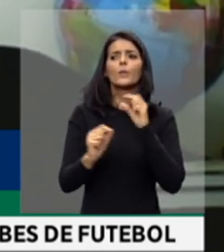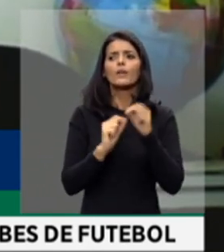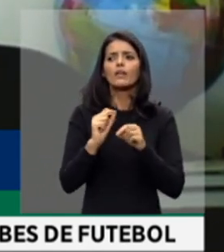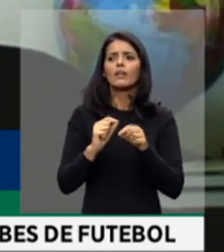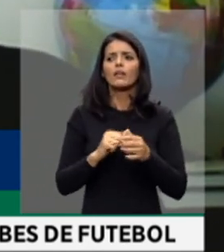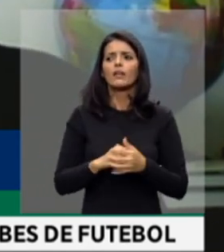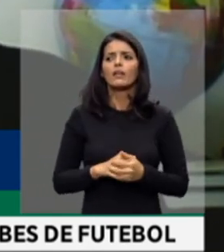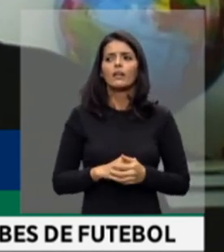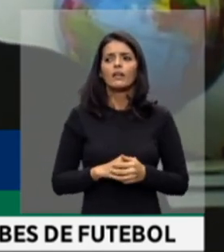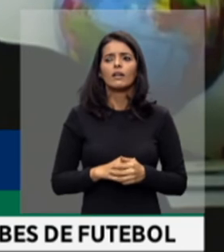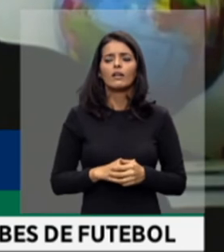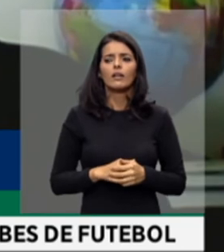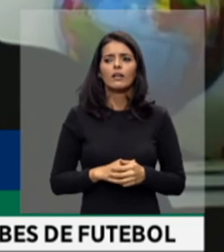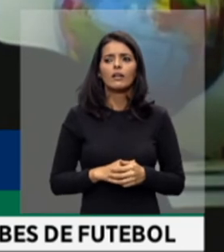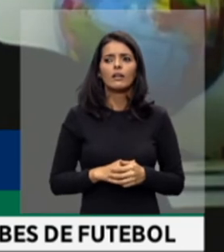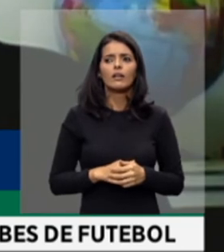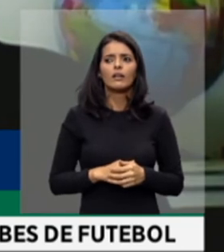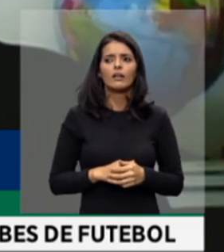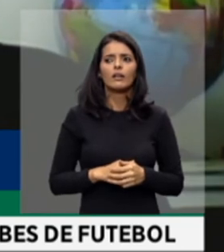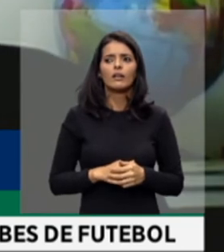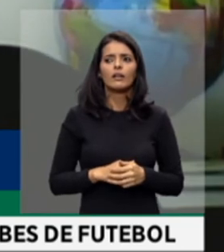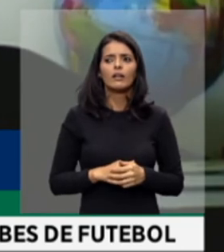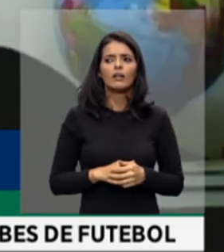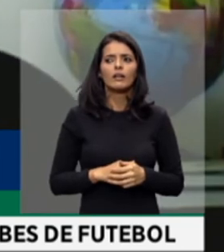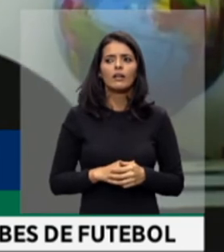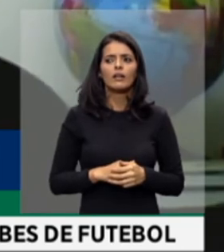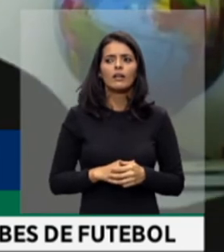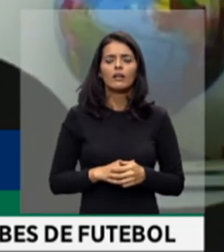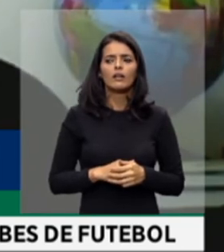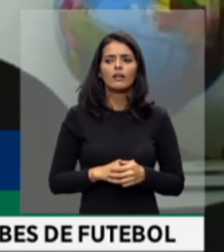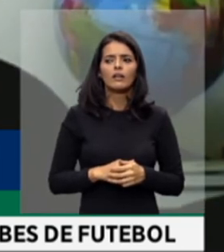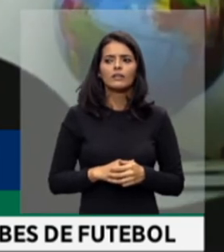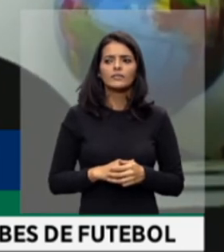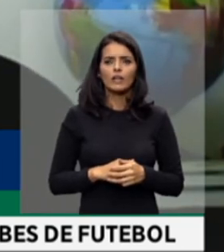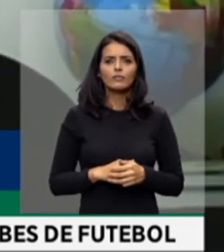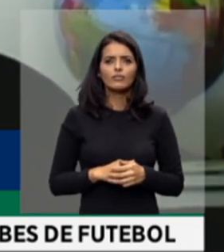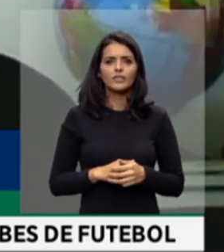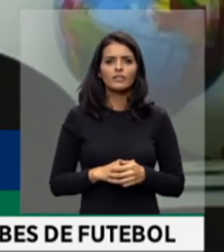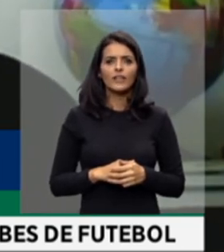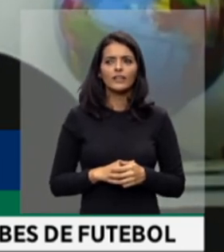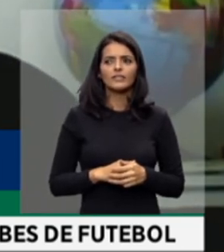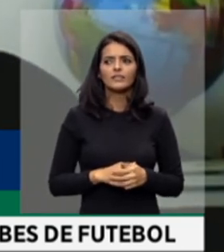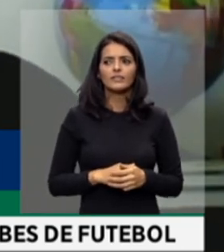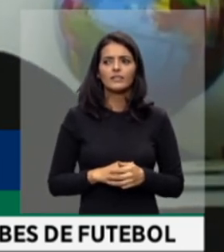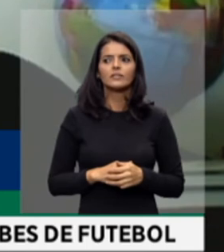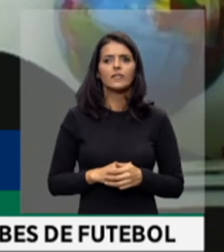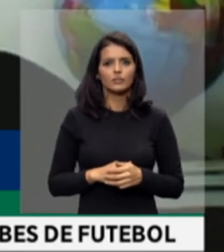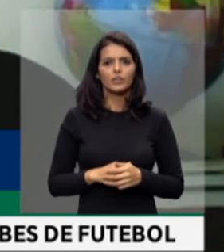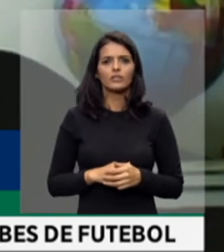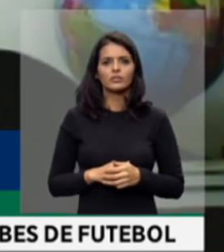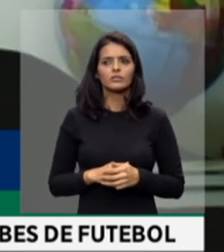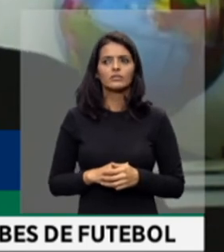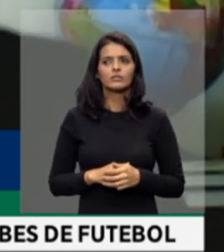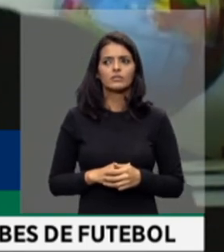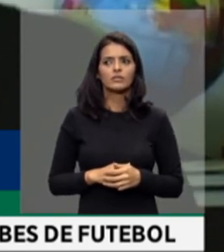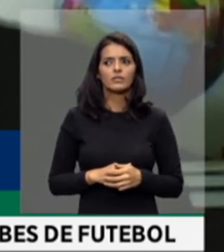QUISER, SÓ CONSULTA ELA POR FAVOR, SENÃO EU FAÇO A DEFESA. -- [PRESIDENTE]: A DEPUTADA PERPÉTUA NÃO SE ENCONTRA NO PLENÁRIO, DEPUTADO. -- [DEPUTADO]: ENTÃO